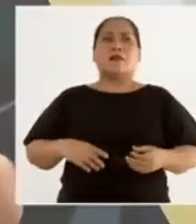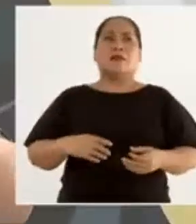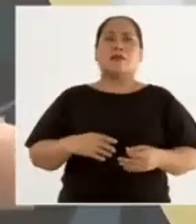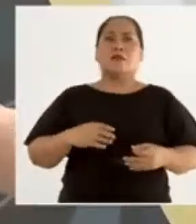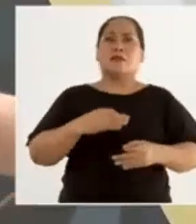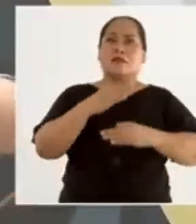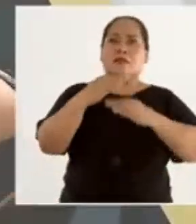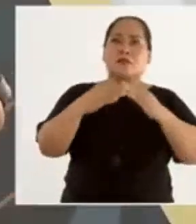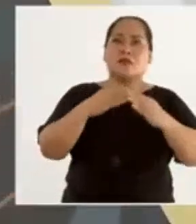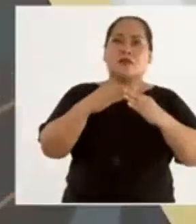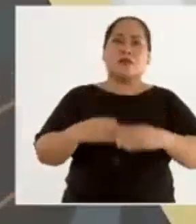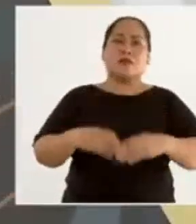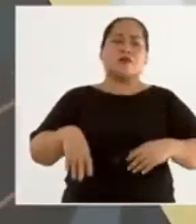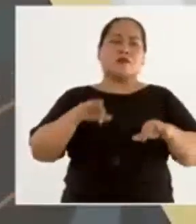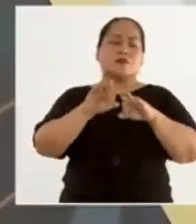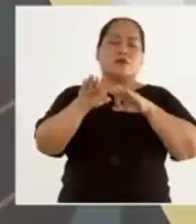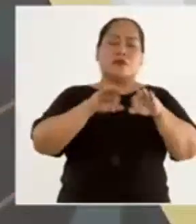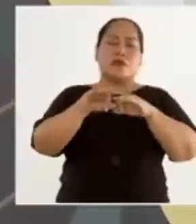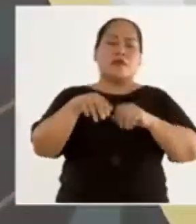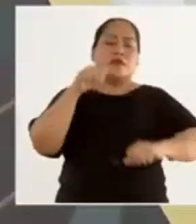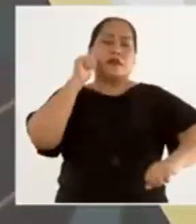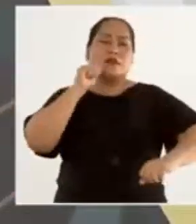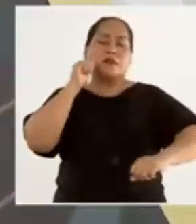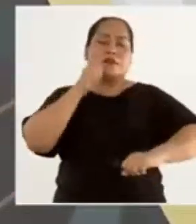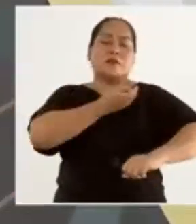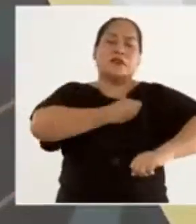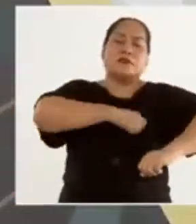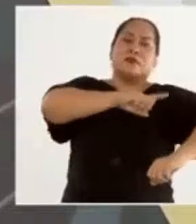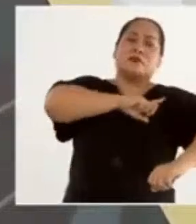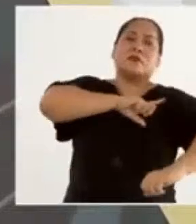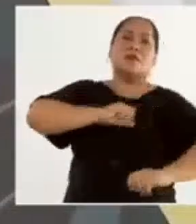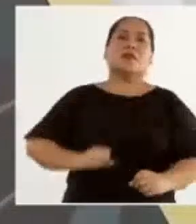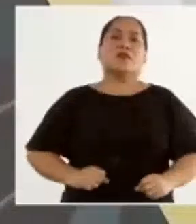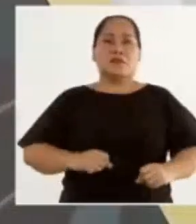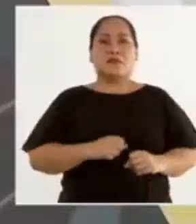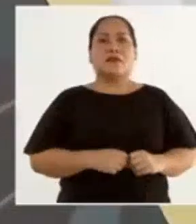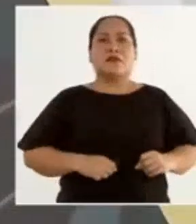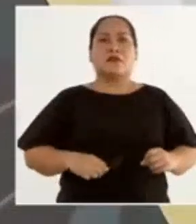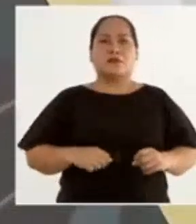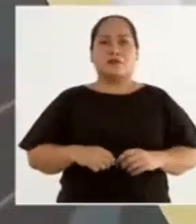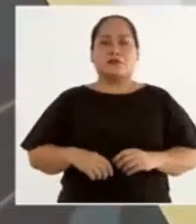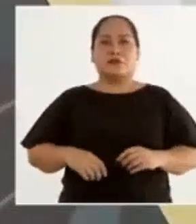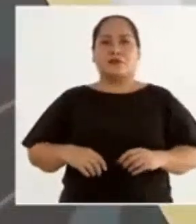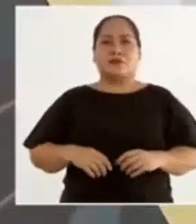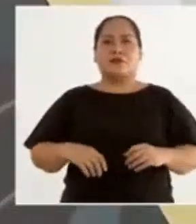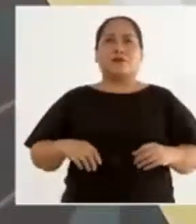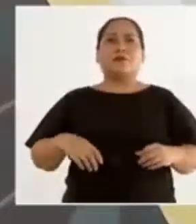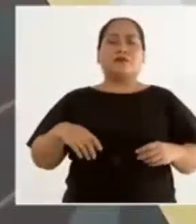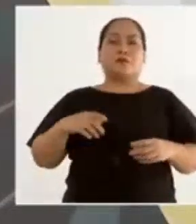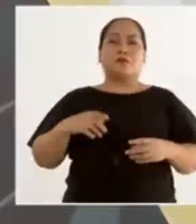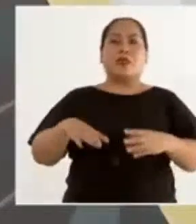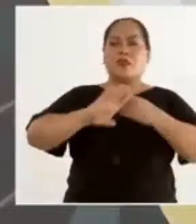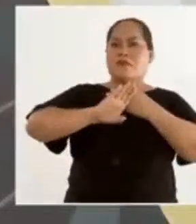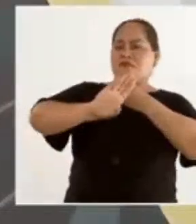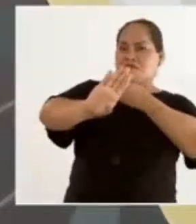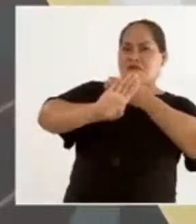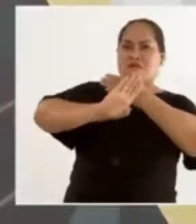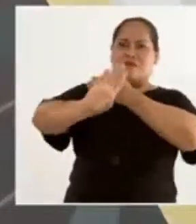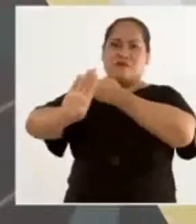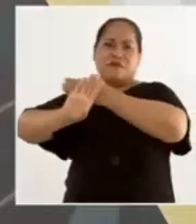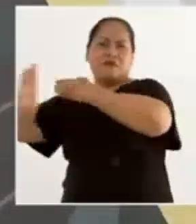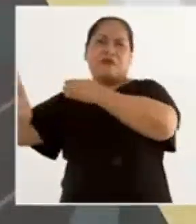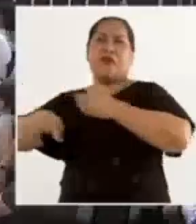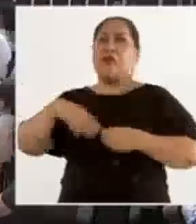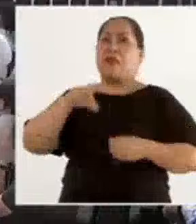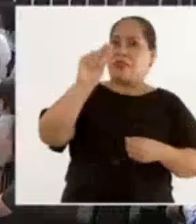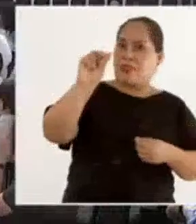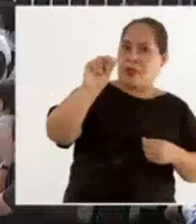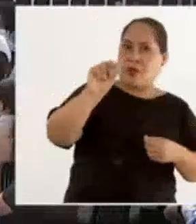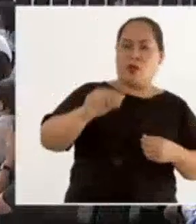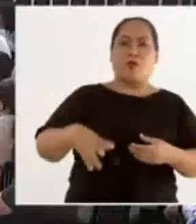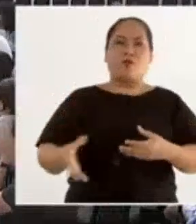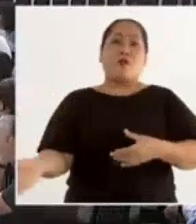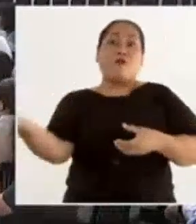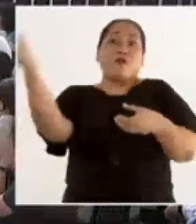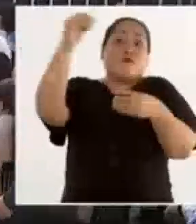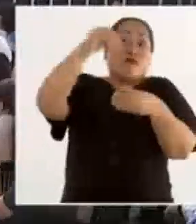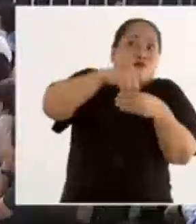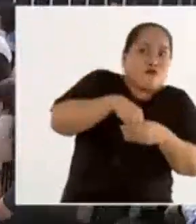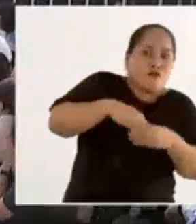ningún medicamento va a faltar y ninguna persona va a ser rechazada en el sistema público de salud